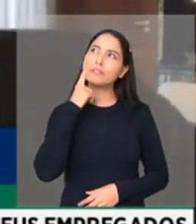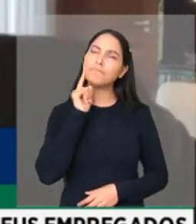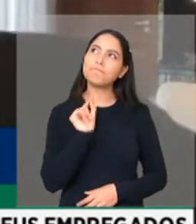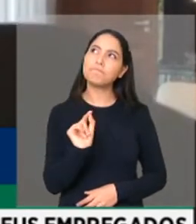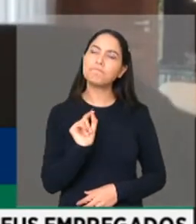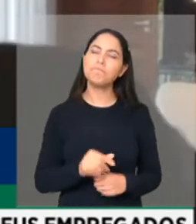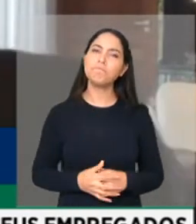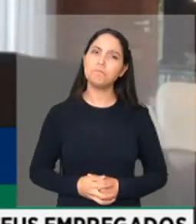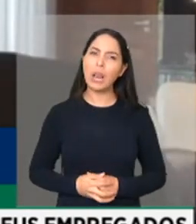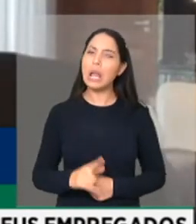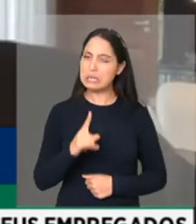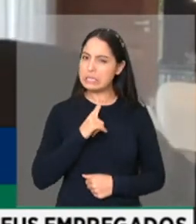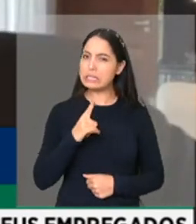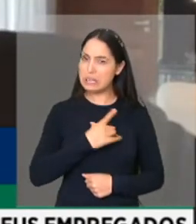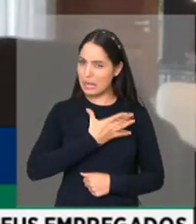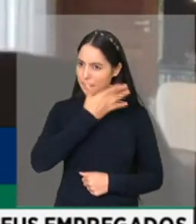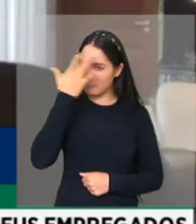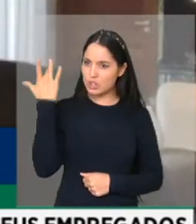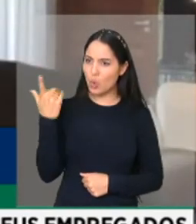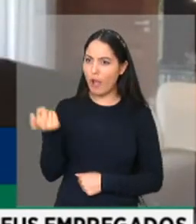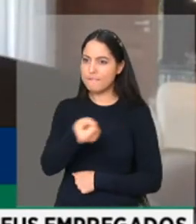QUE QUANTO MAIS TIVESSE GENTE COMPRANDO VACINA ESPALHADO ERA MELHOR PORQUE AJUDAVA A